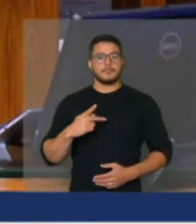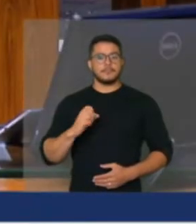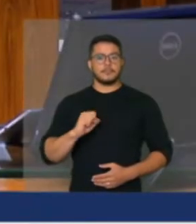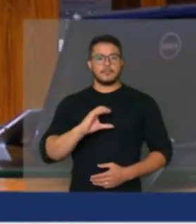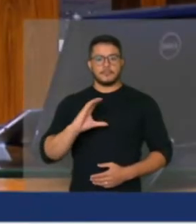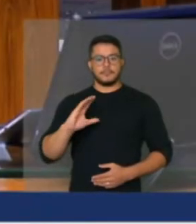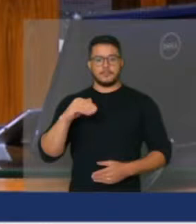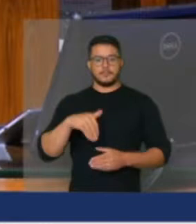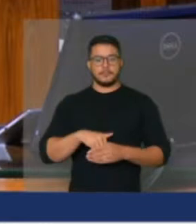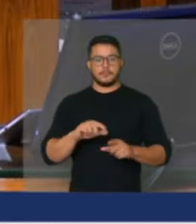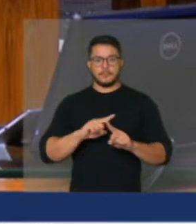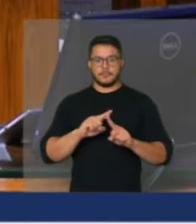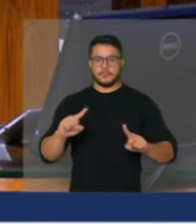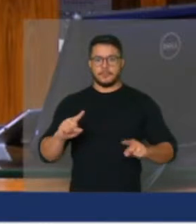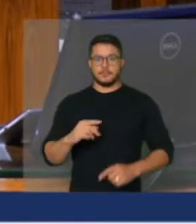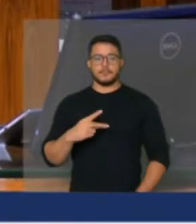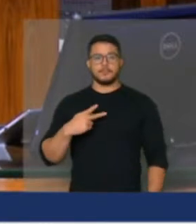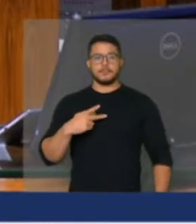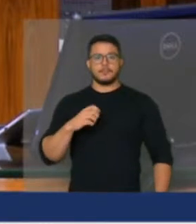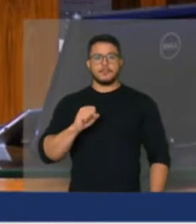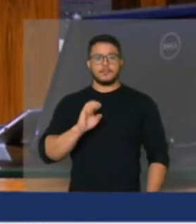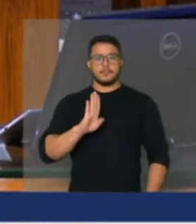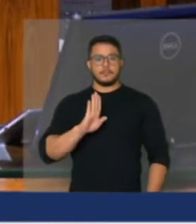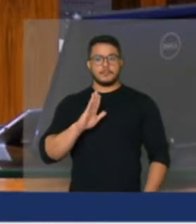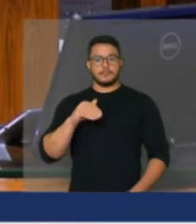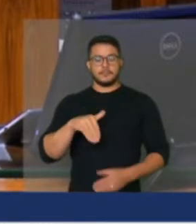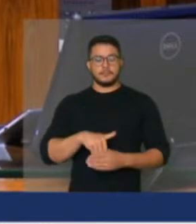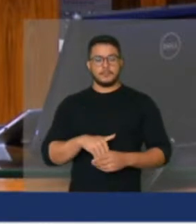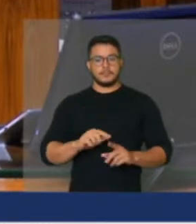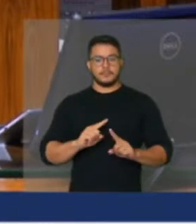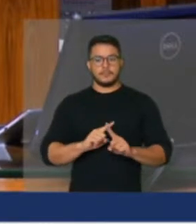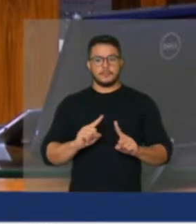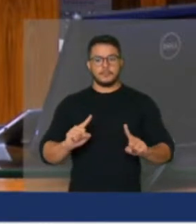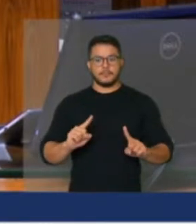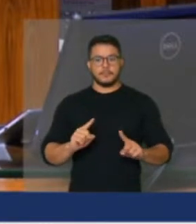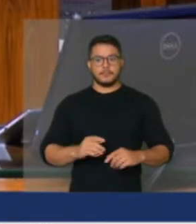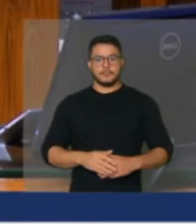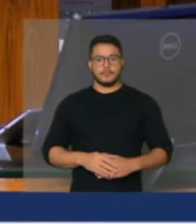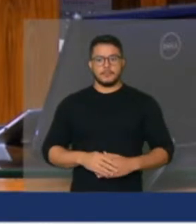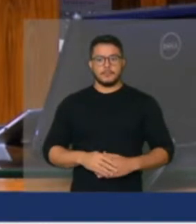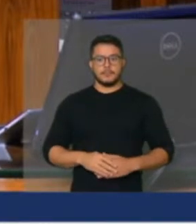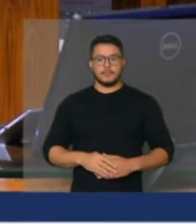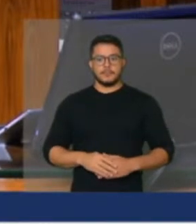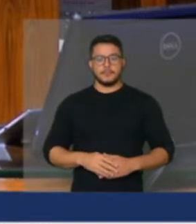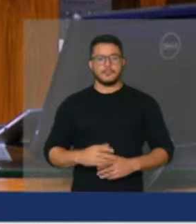NÃO. MAS EU QUERIA APROVEITAR... [PRESIDENTE]: O PSB JÁ ORIENTOU. [DEPUTADO]: NÃO, NÃO ORIENTOU. [PRESIDENTE]: DEPUTADO DANILO.